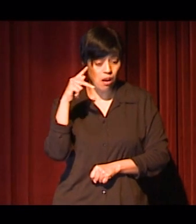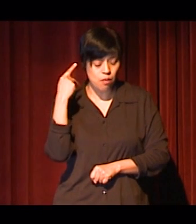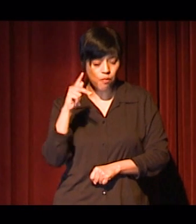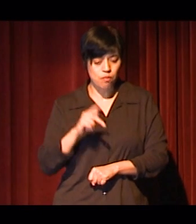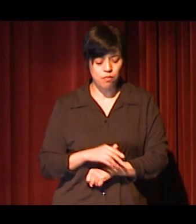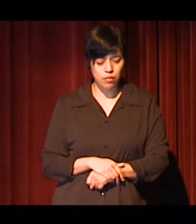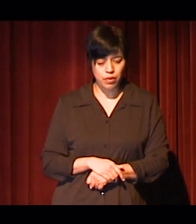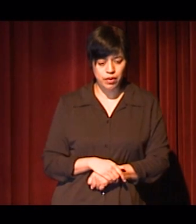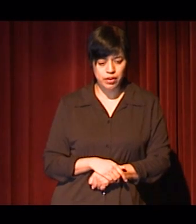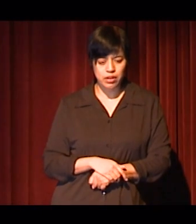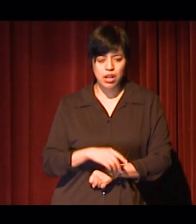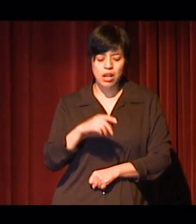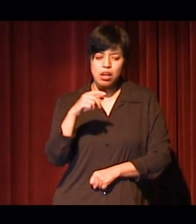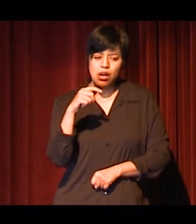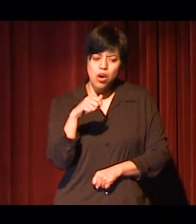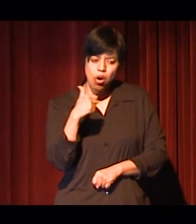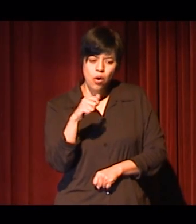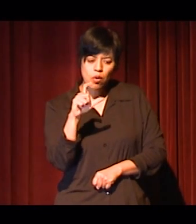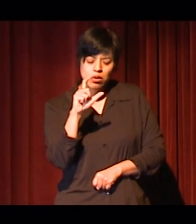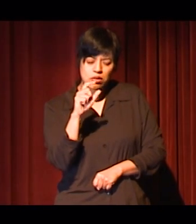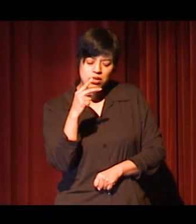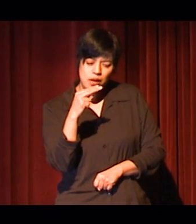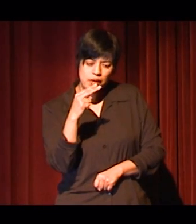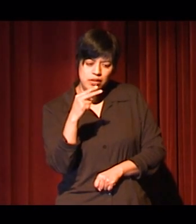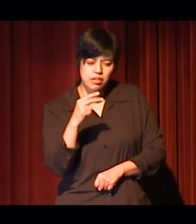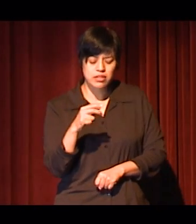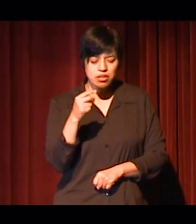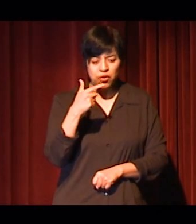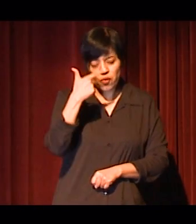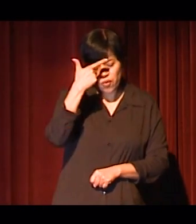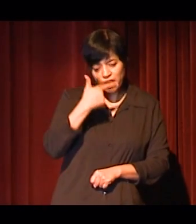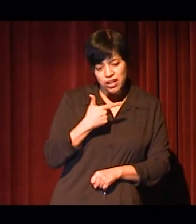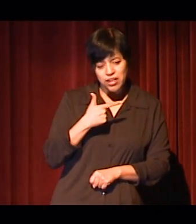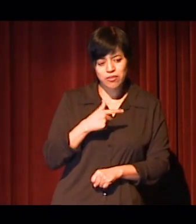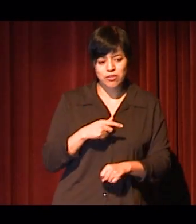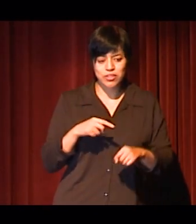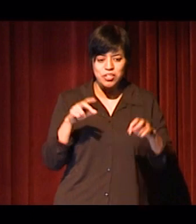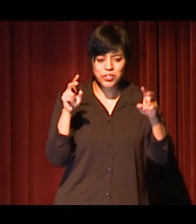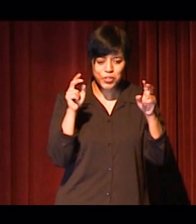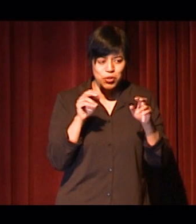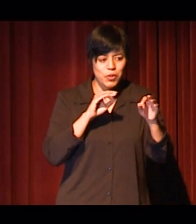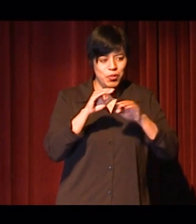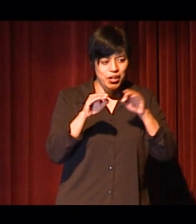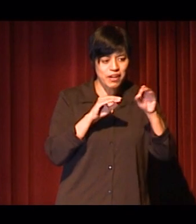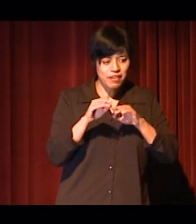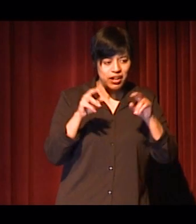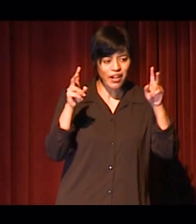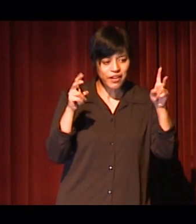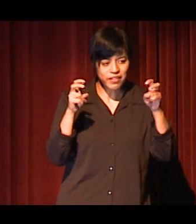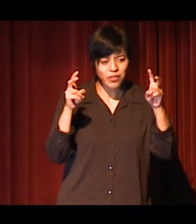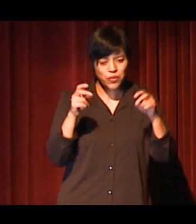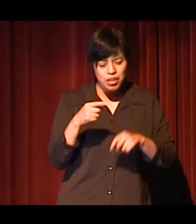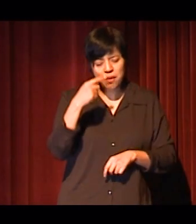Eran las 11:25 pm y yo seguía trabajando en un tema, que podría parecer tan sencillo para nosotros